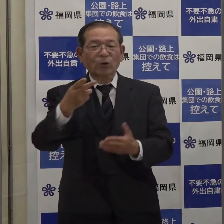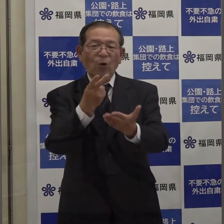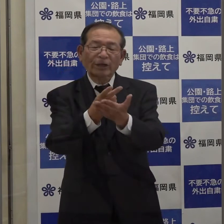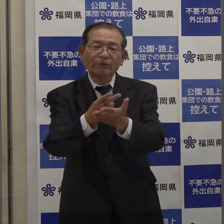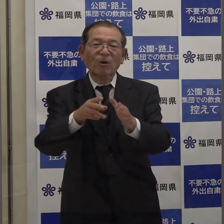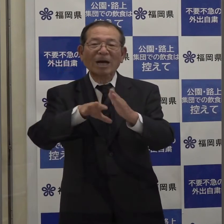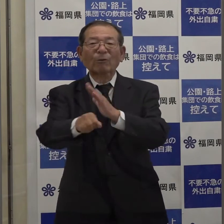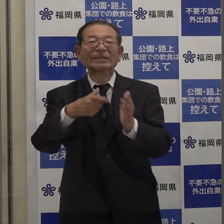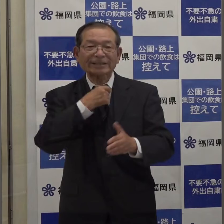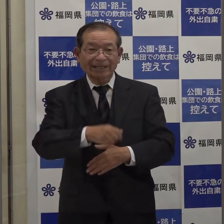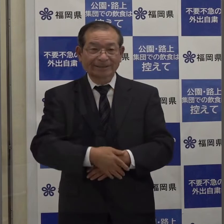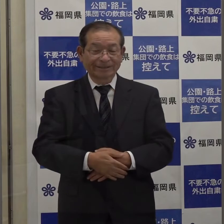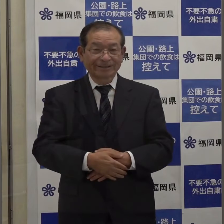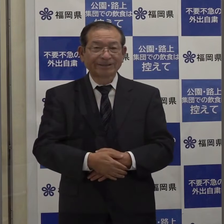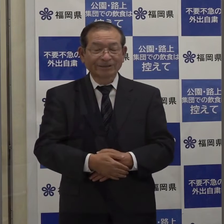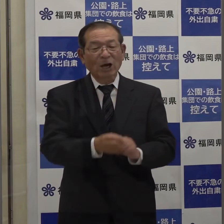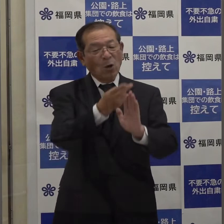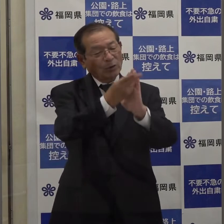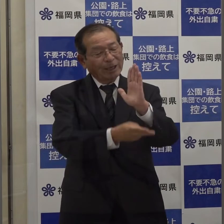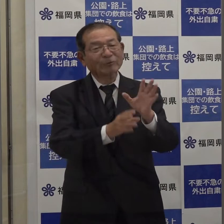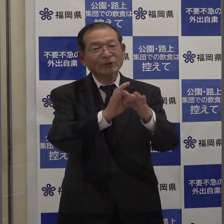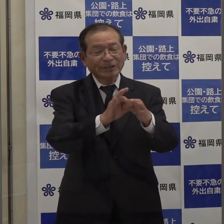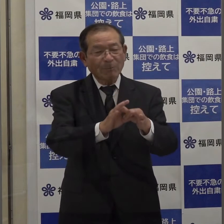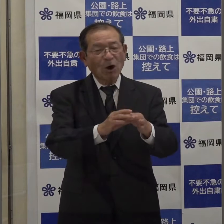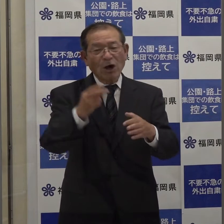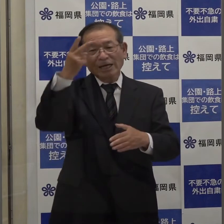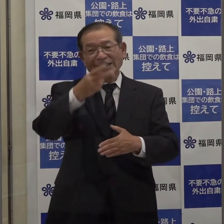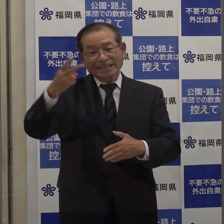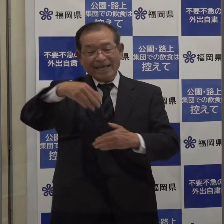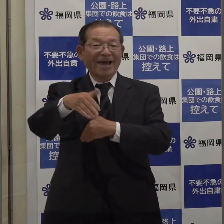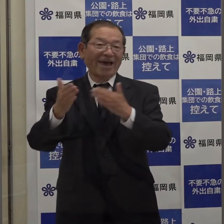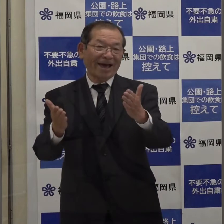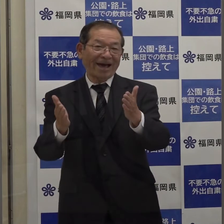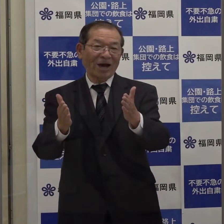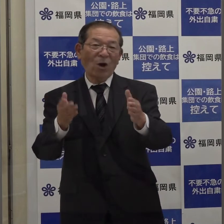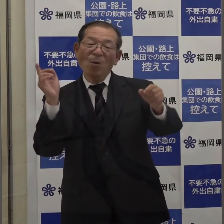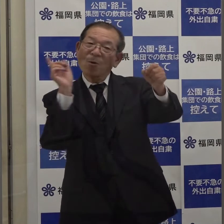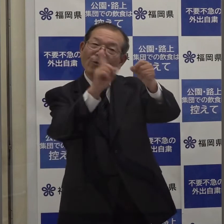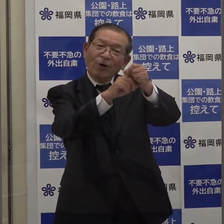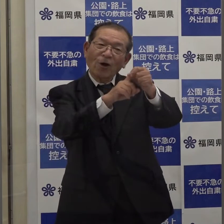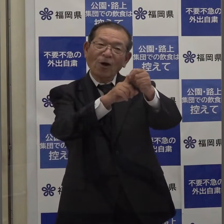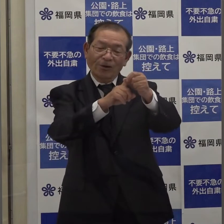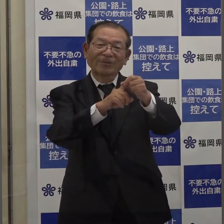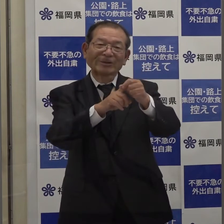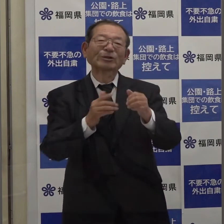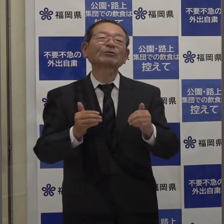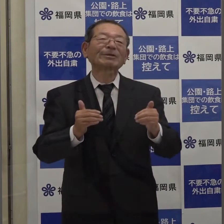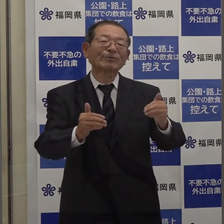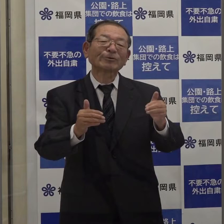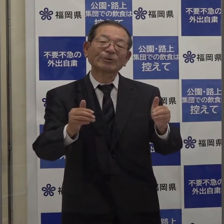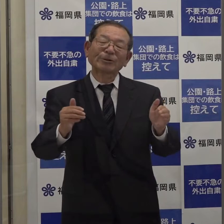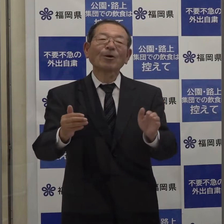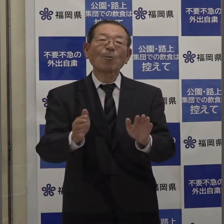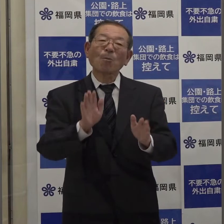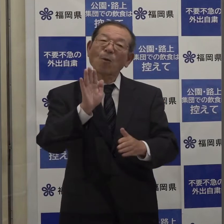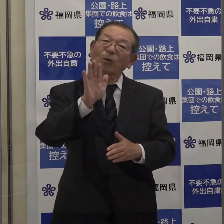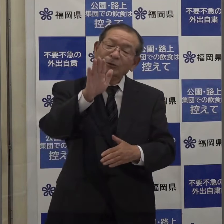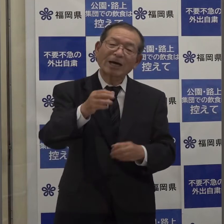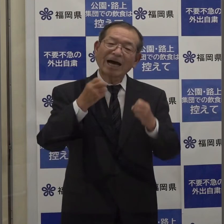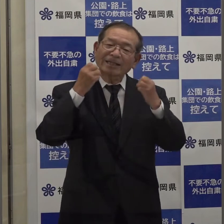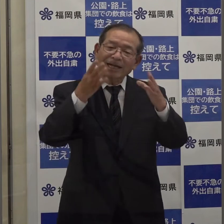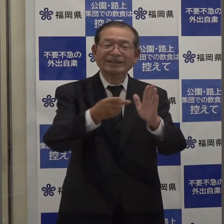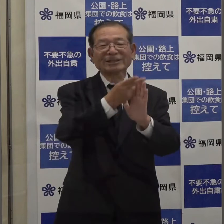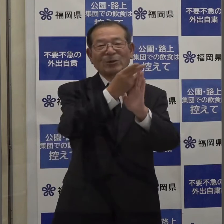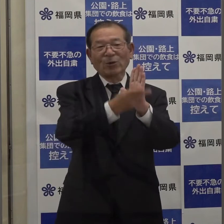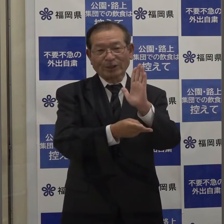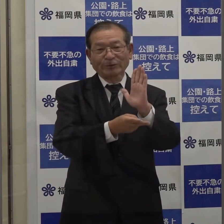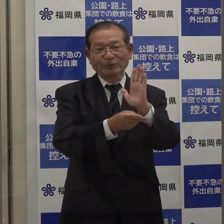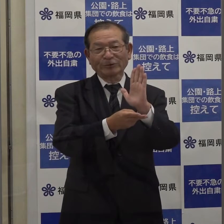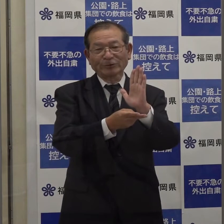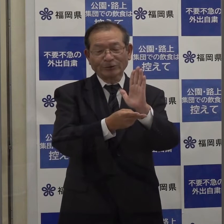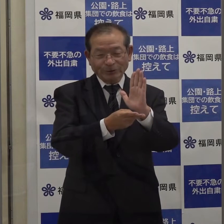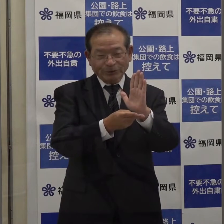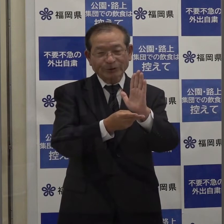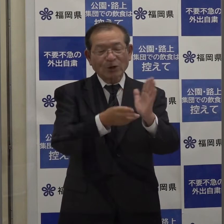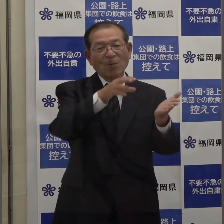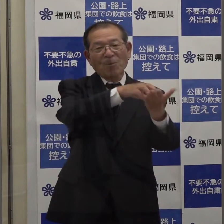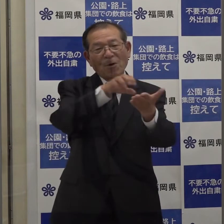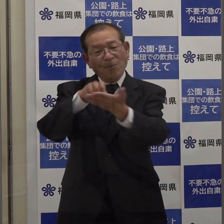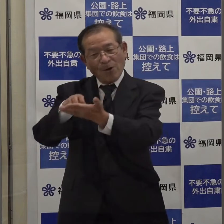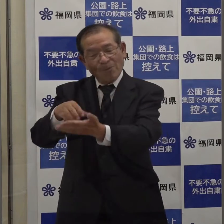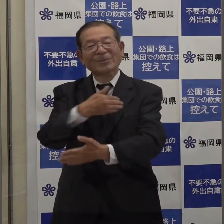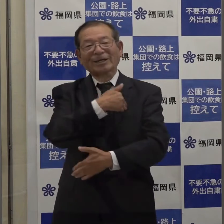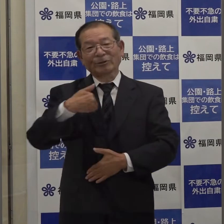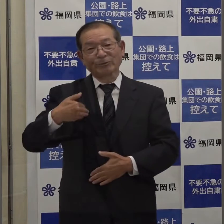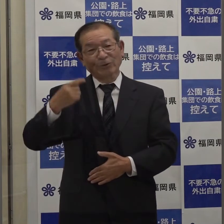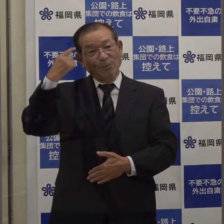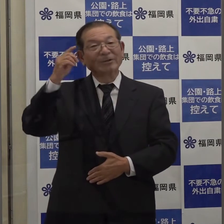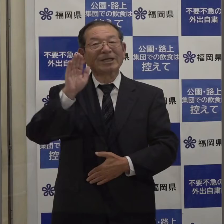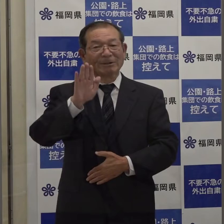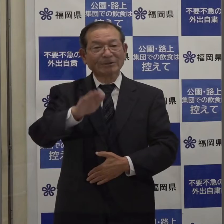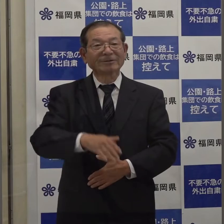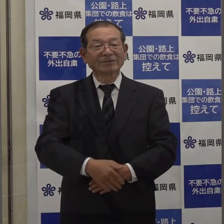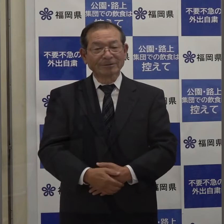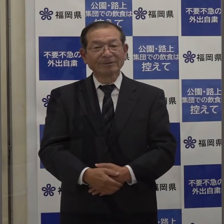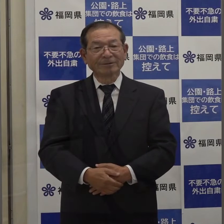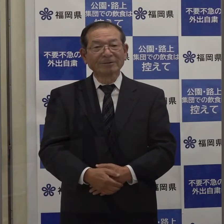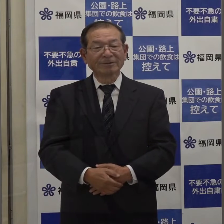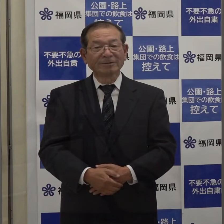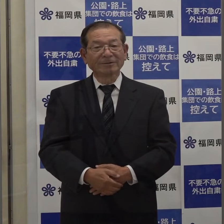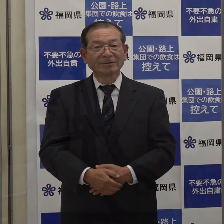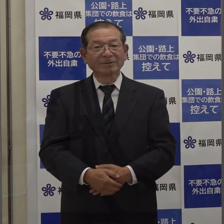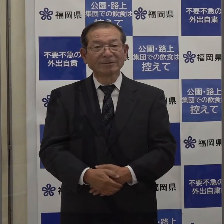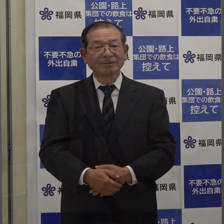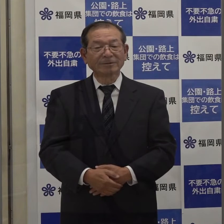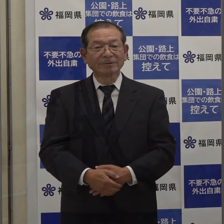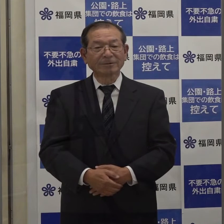宿泊療養施設についても２,０００室を目標に進めており 近日中にはさらに新しい宿泊療養施設の開設もできると見込んでいます